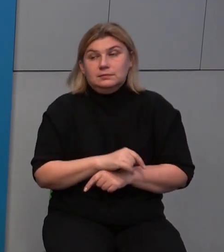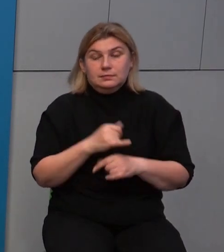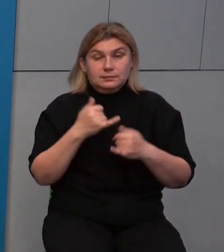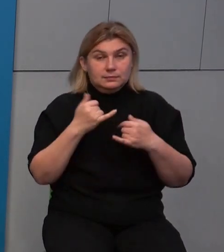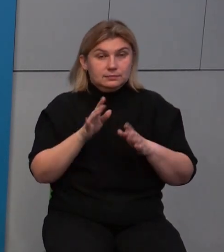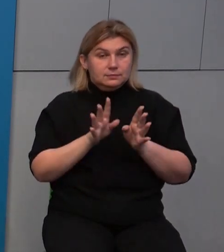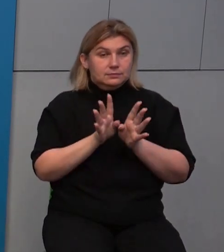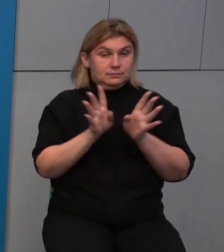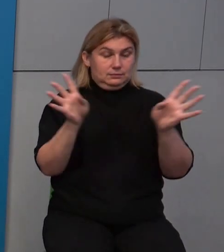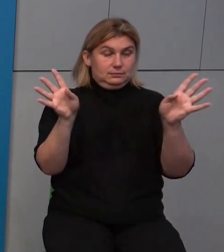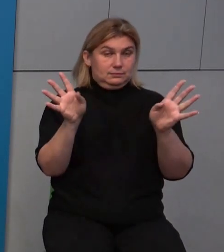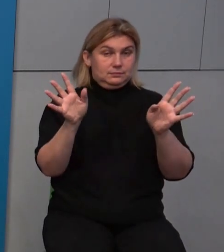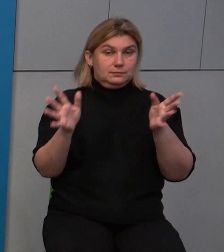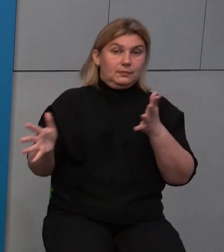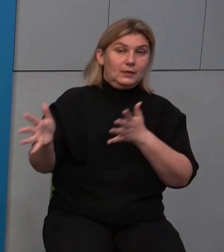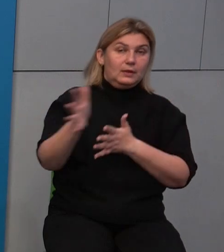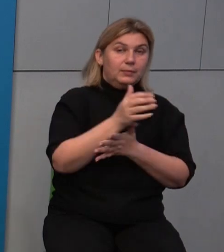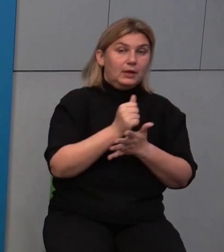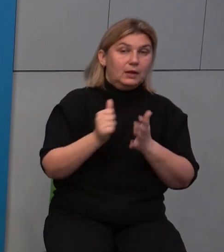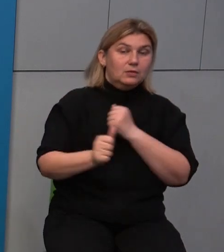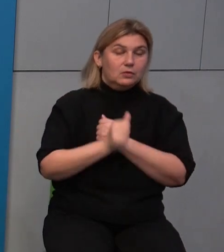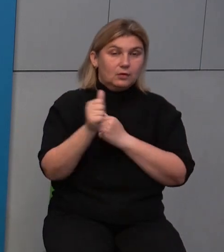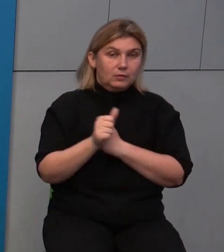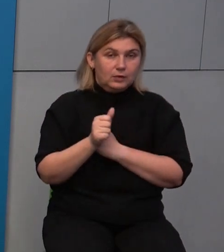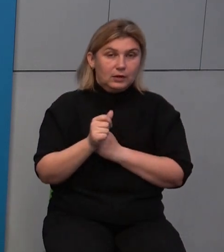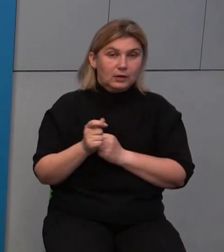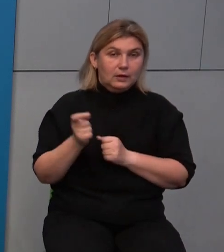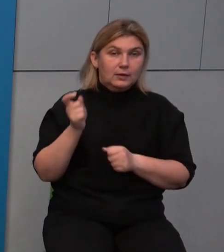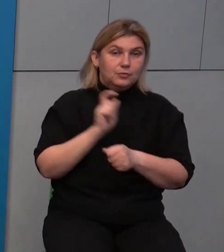tego zbierania dowodów zbrodni przeciwko ludzkości.